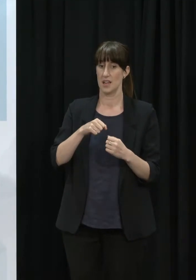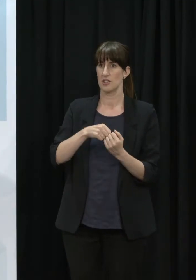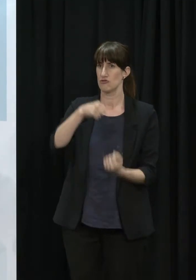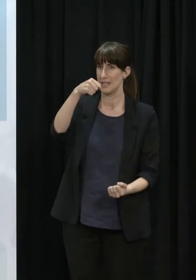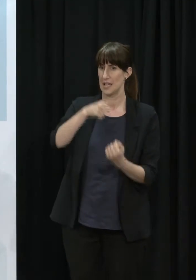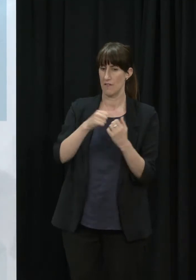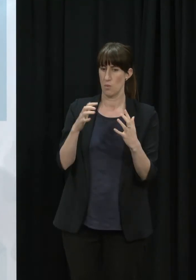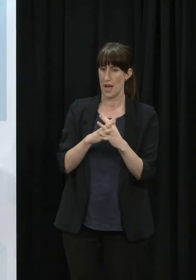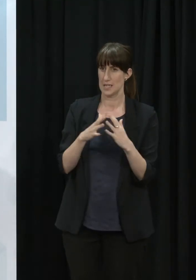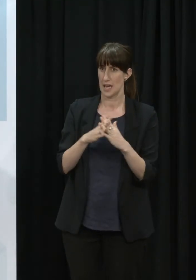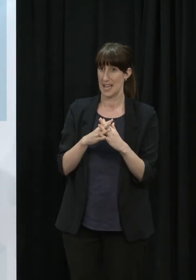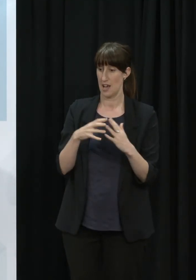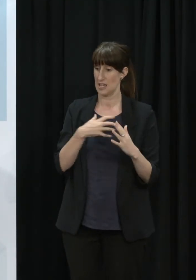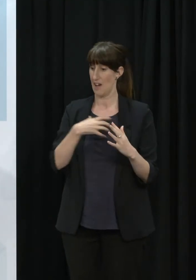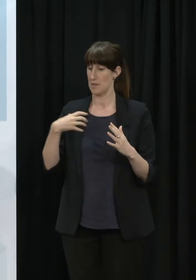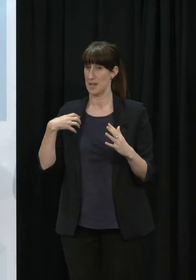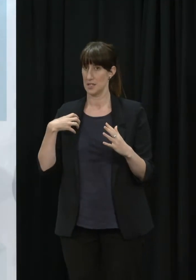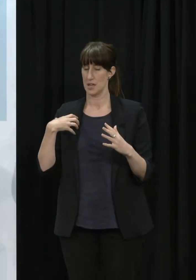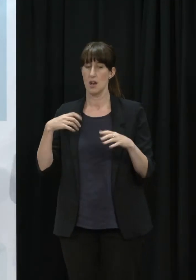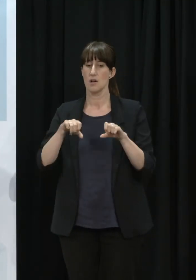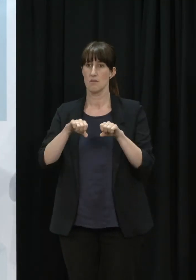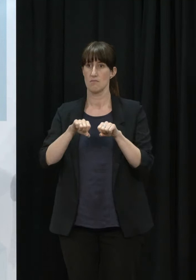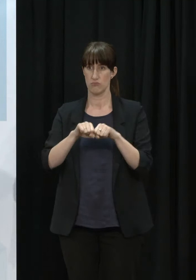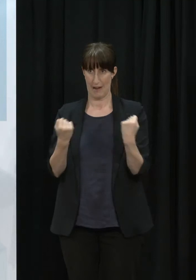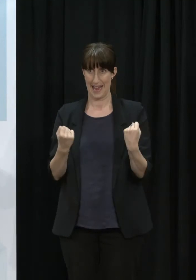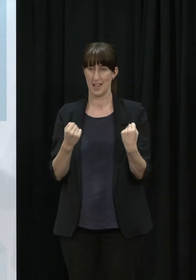prongo e te